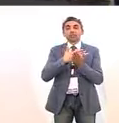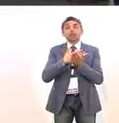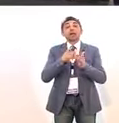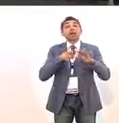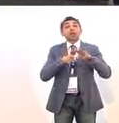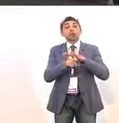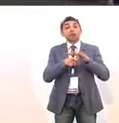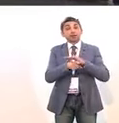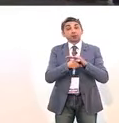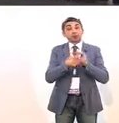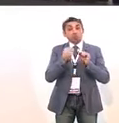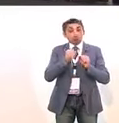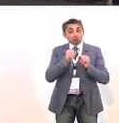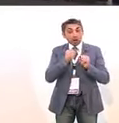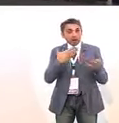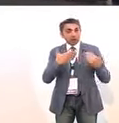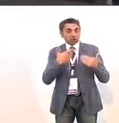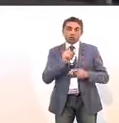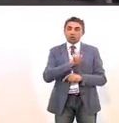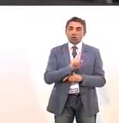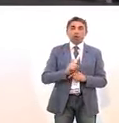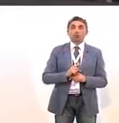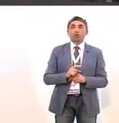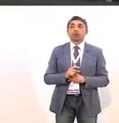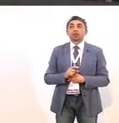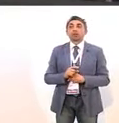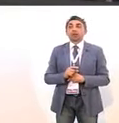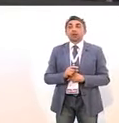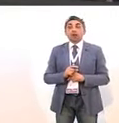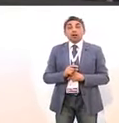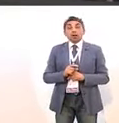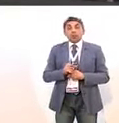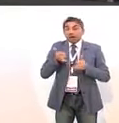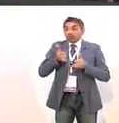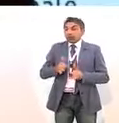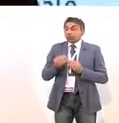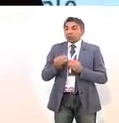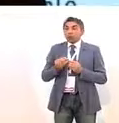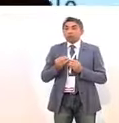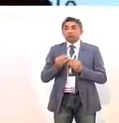non può essere considerata una emergenza – ma nasce dalla scriteriata avventura in